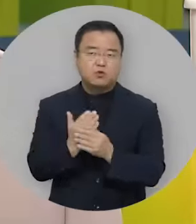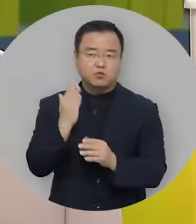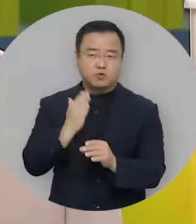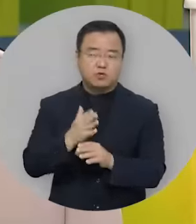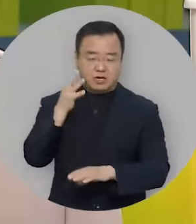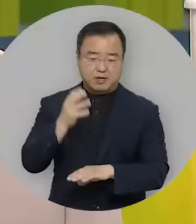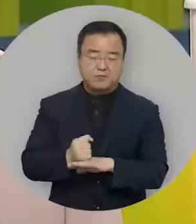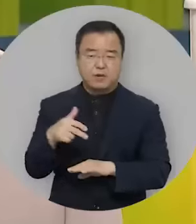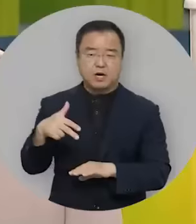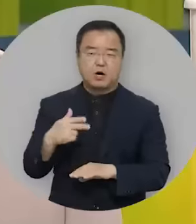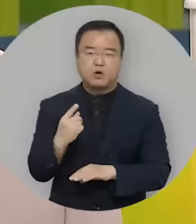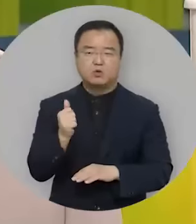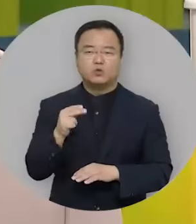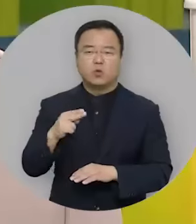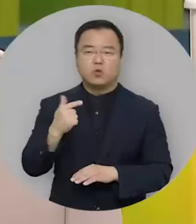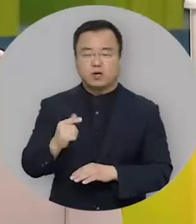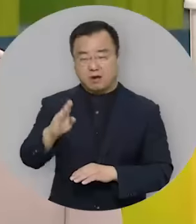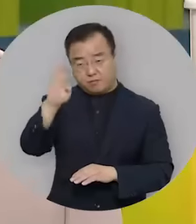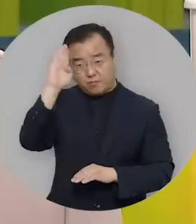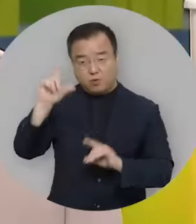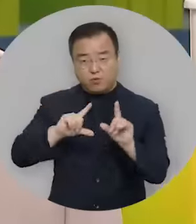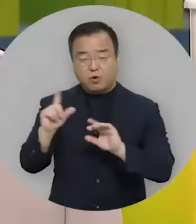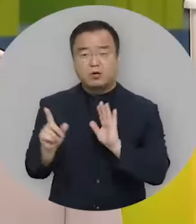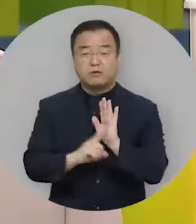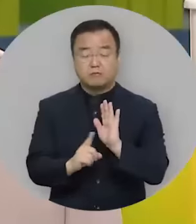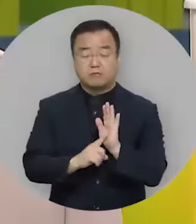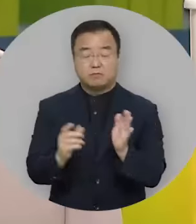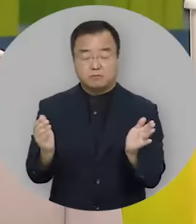결국은 조현병의 증세를 보이기 시작했었어요.